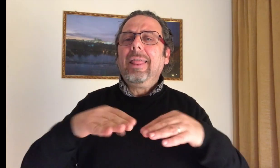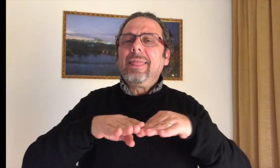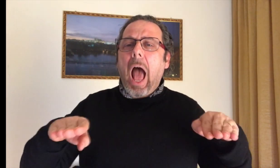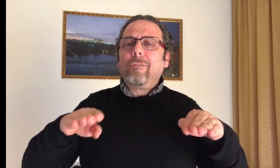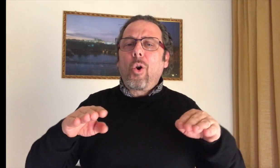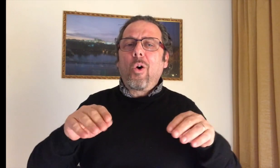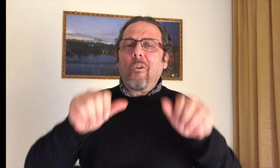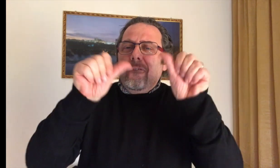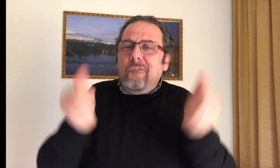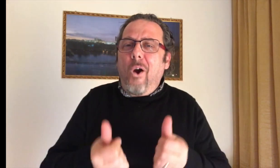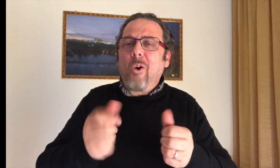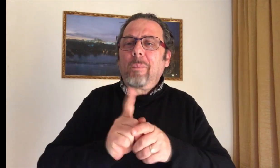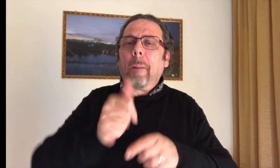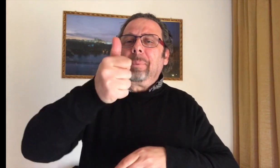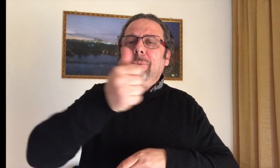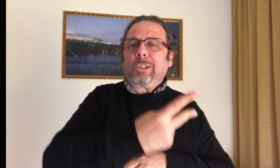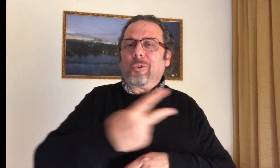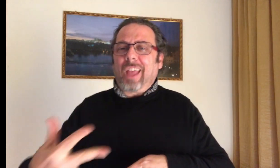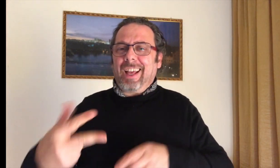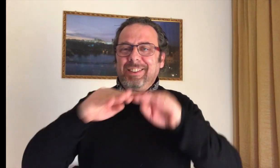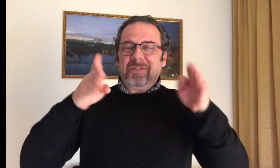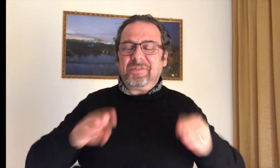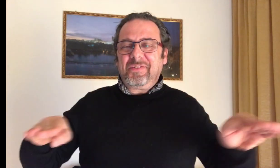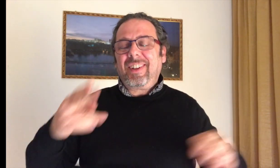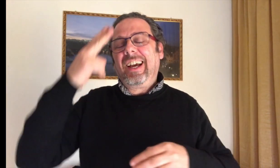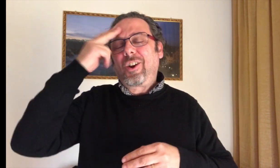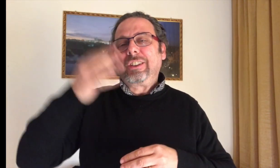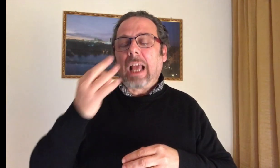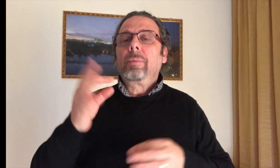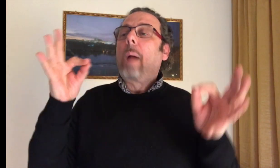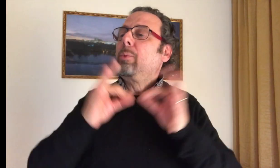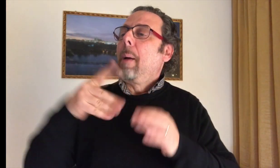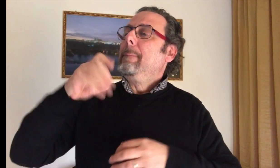“PODIO”. Ci sedevamo e ci riunivamo attorno ad un tavolo che assomigliava a un classico PODIO